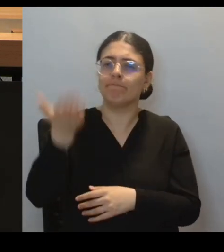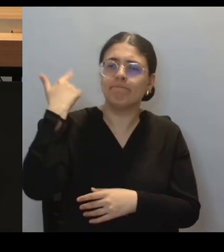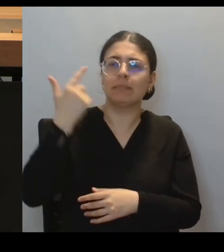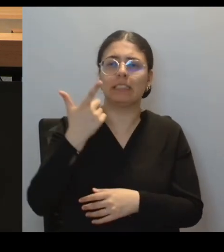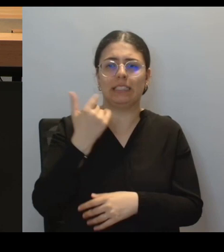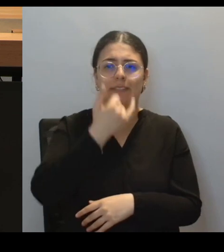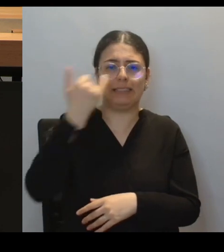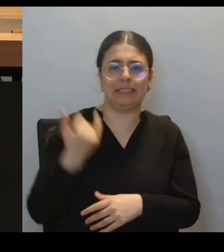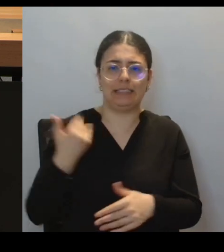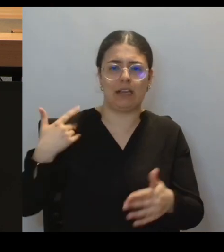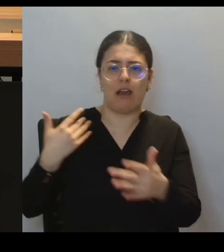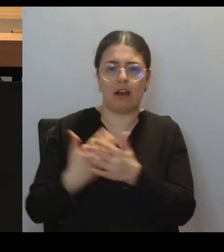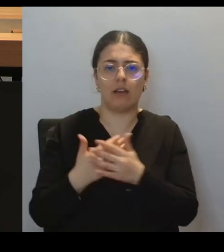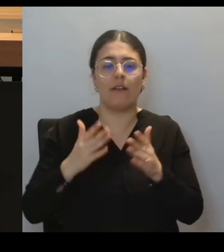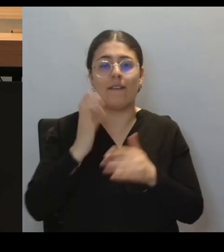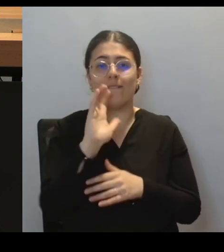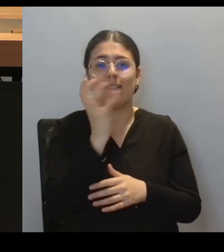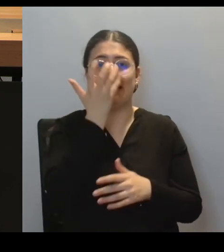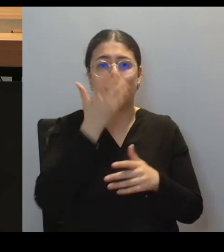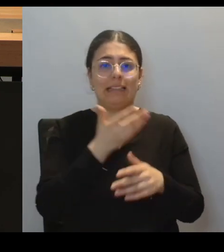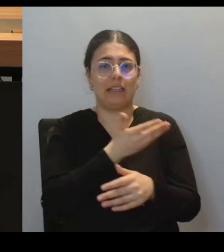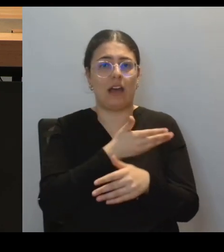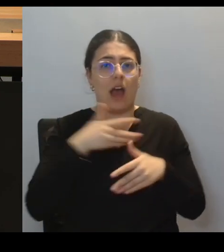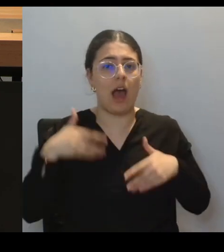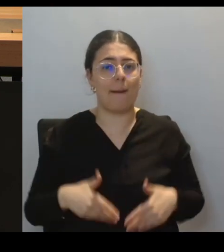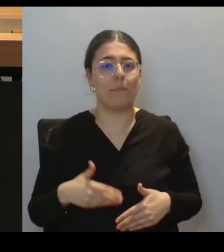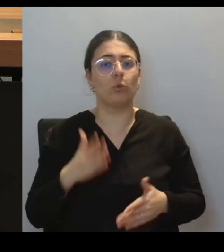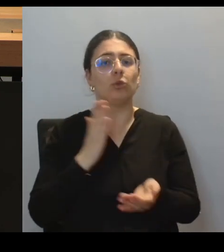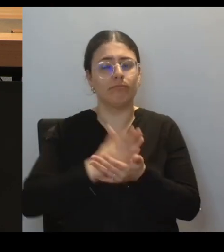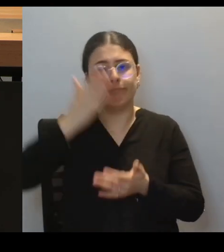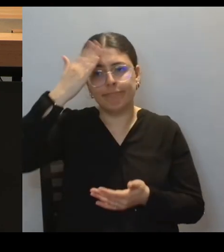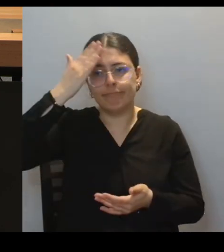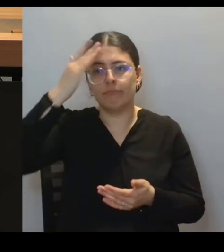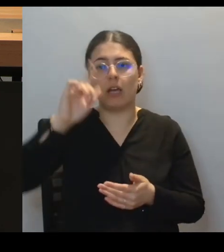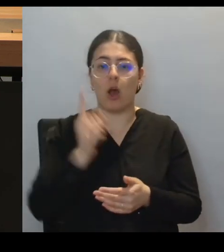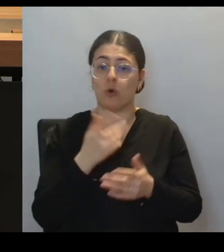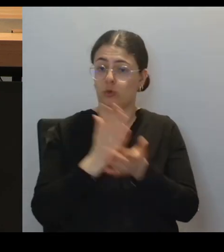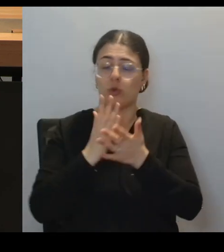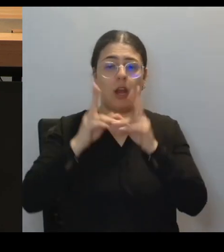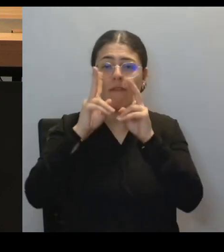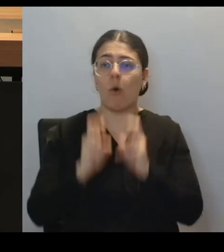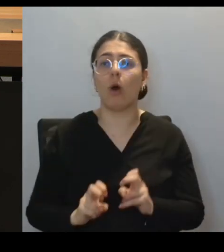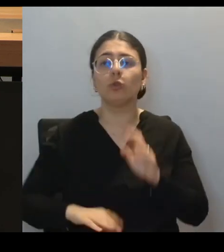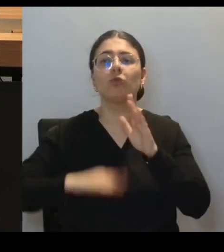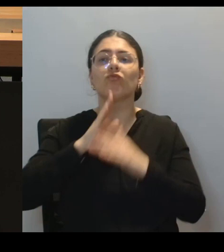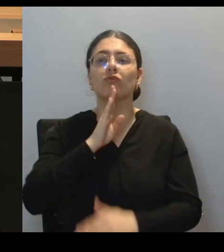und ausreichend erforscht Und Forscher aus Jena haben auch im letzten Jahr schon eine Studie